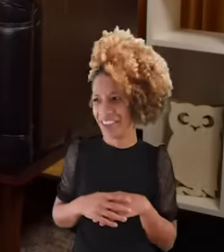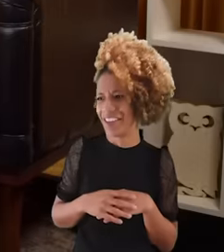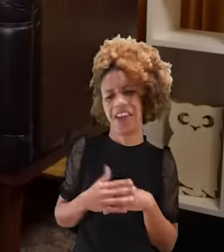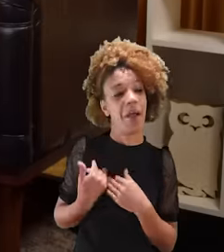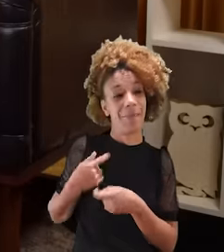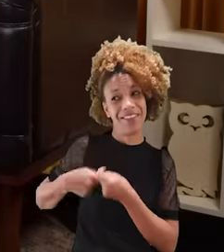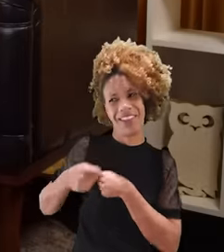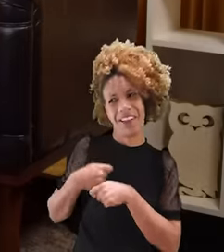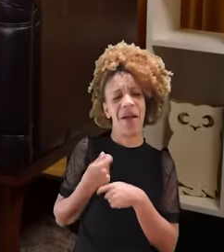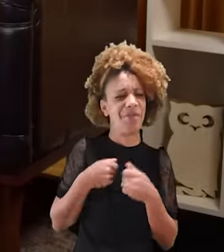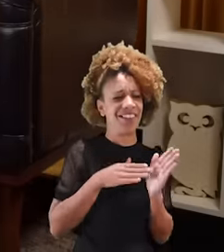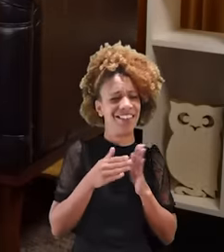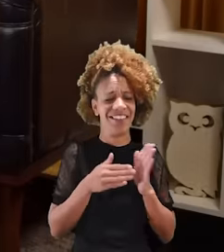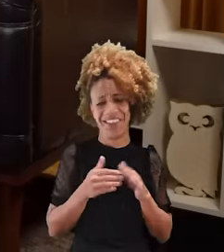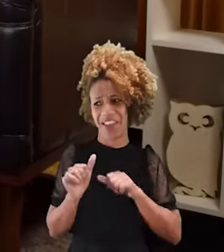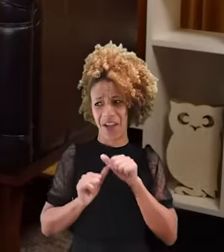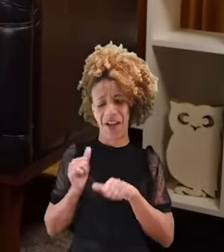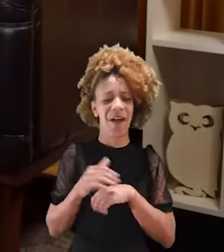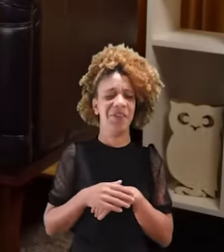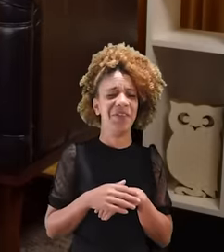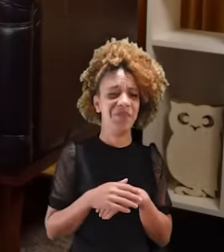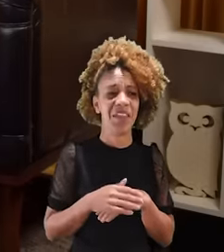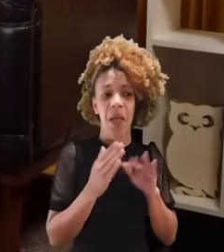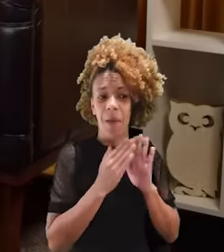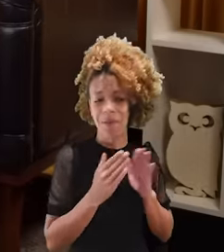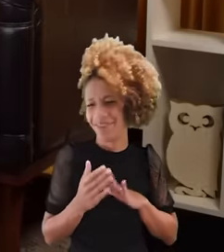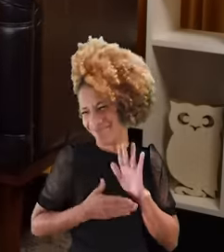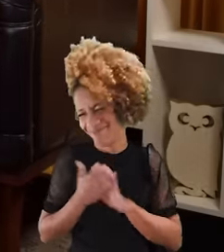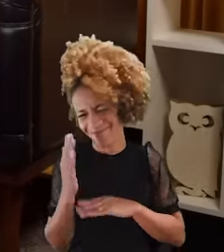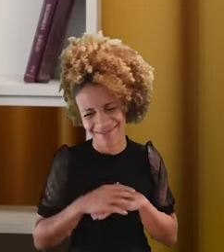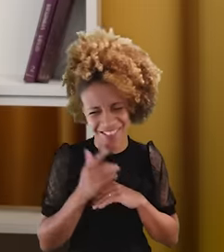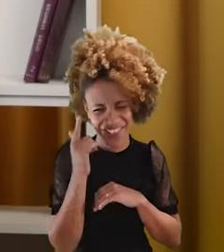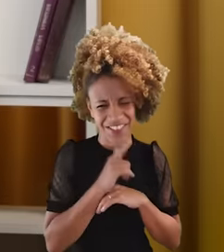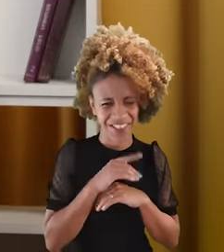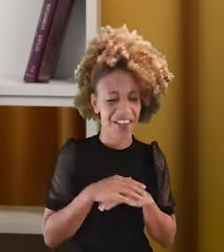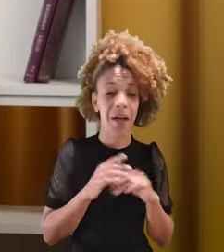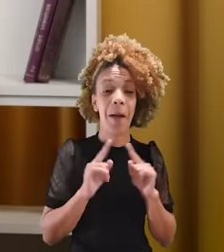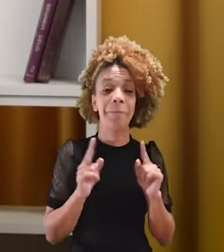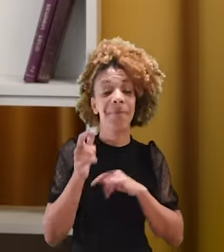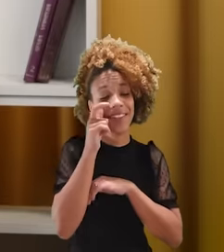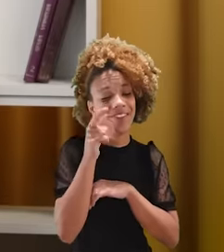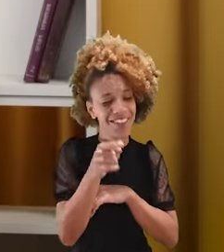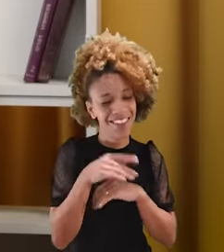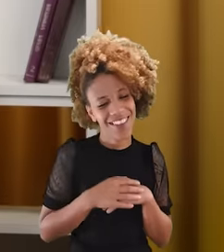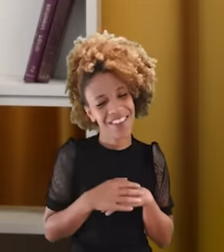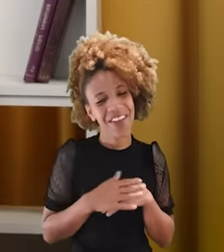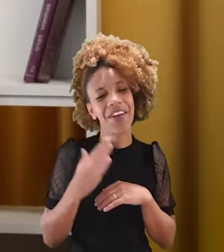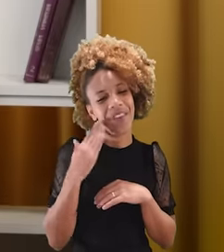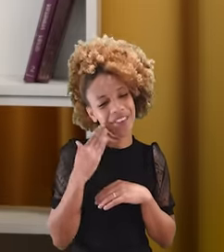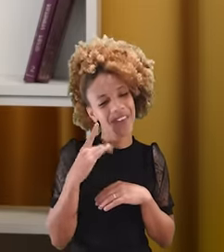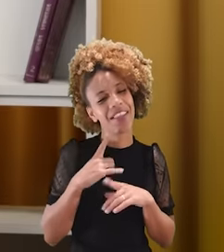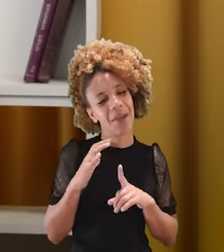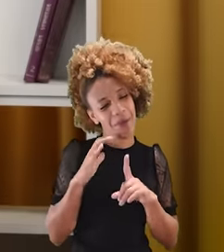armário só consegu sair ass a galera a galera que exe Pô eu sei que eu tenho uma influência Eu sou